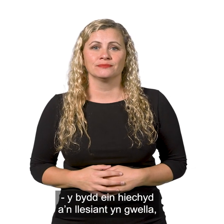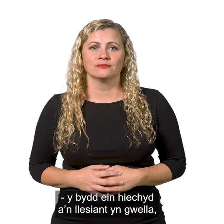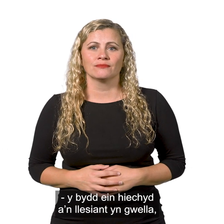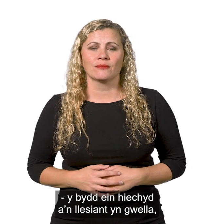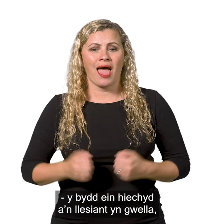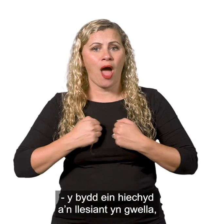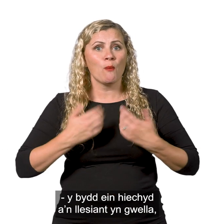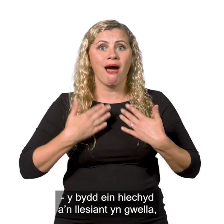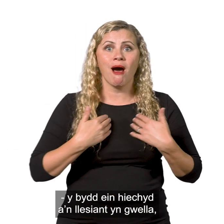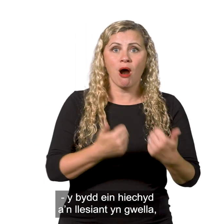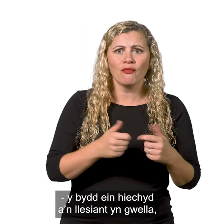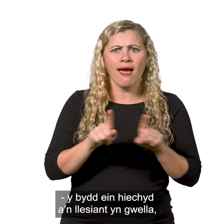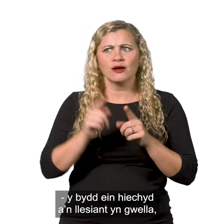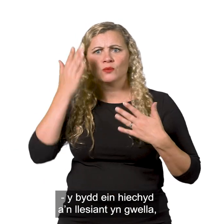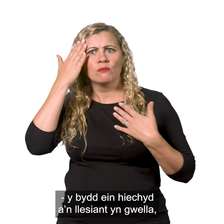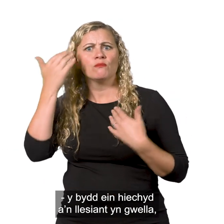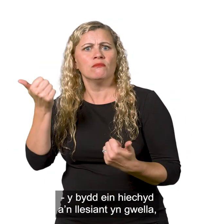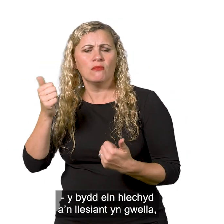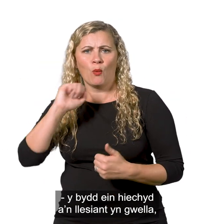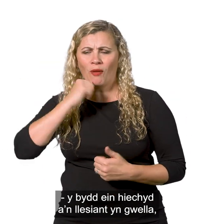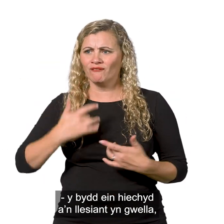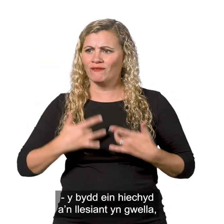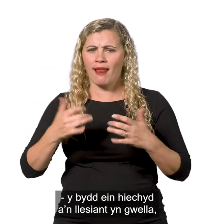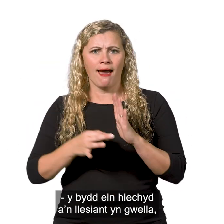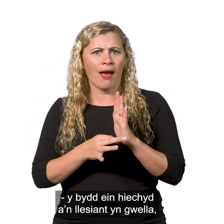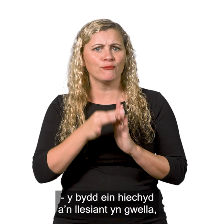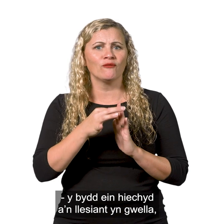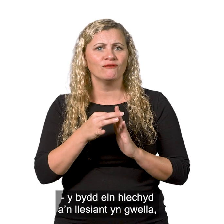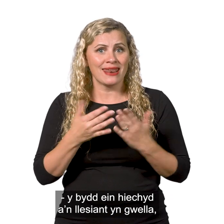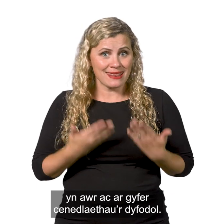y bydd ein hiechyd a’n llesiant yn gwella,